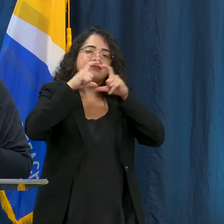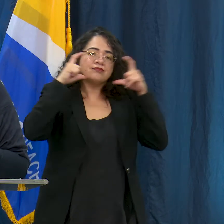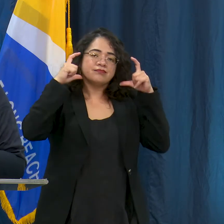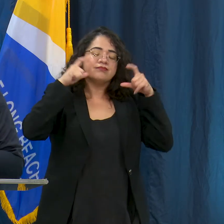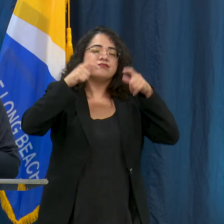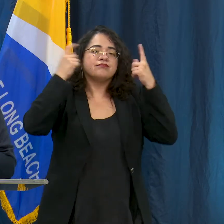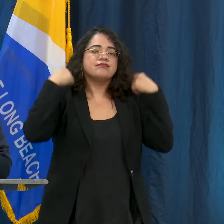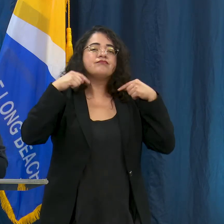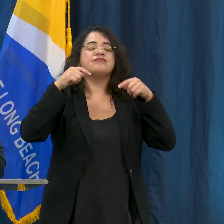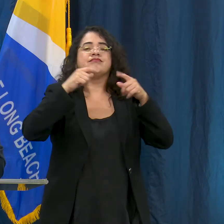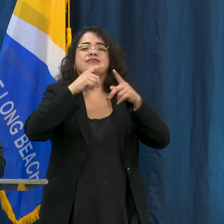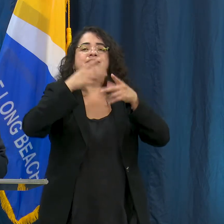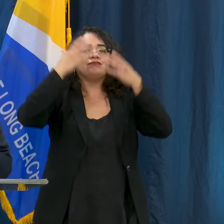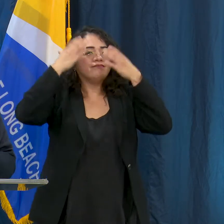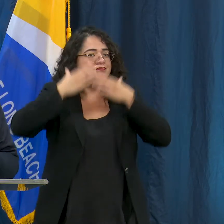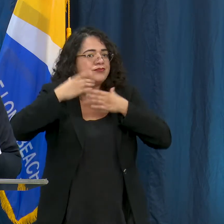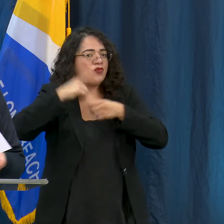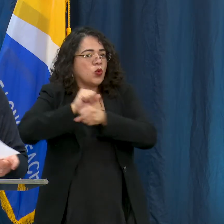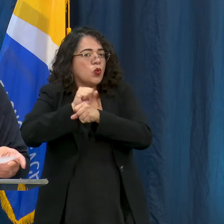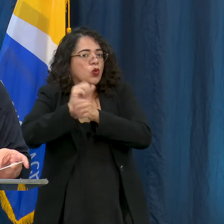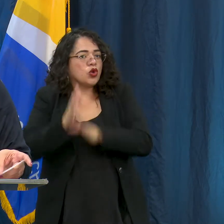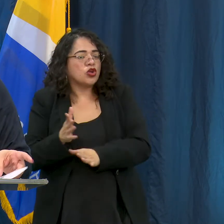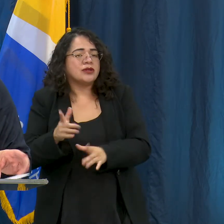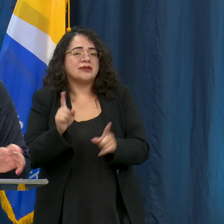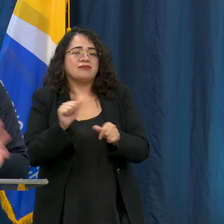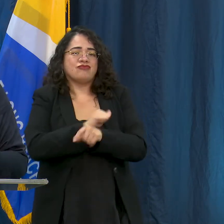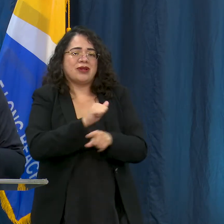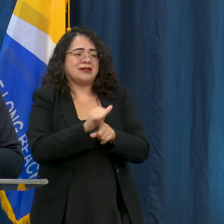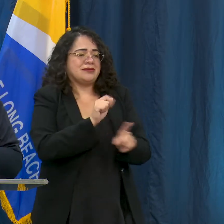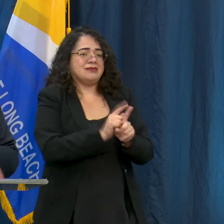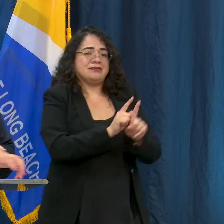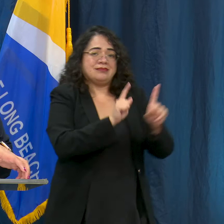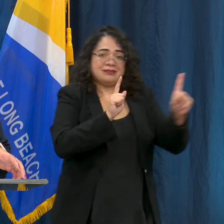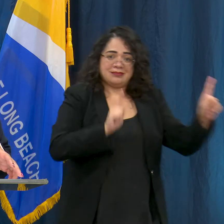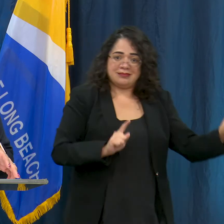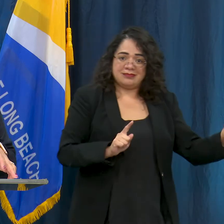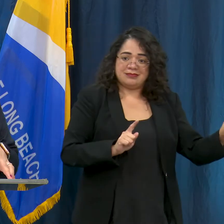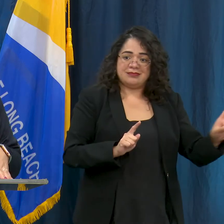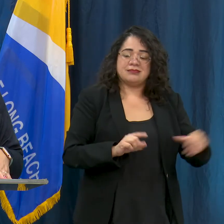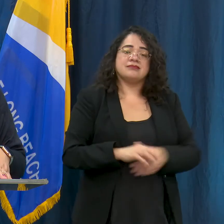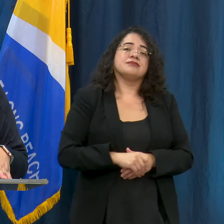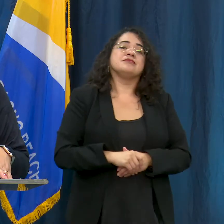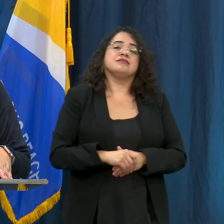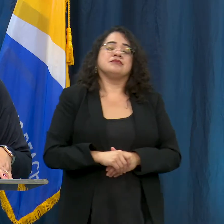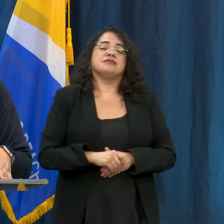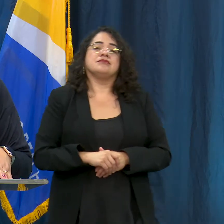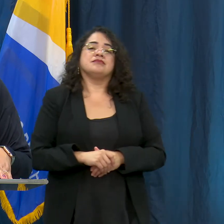tambien practic and old Estanza mentos physique o es una una gran parte de esta